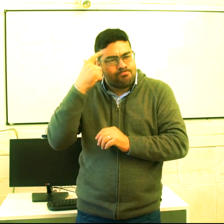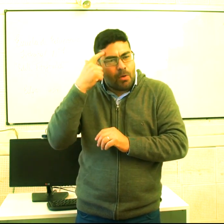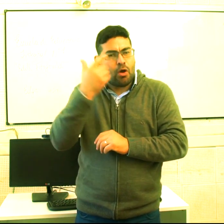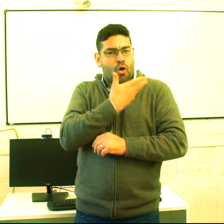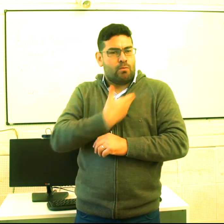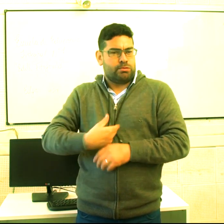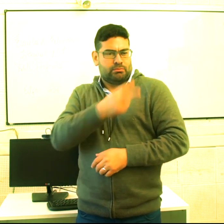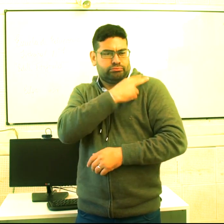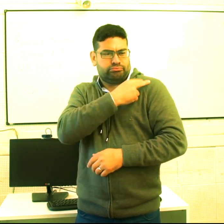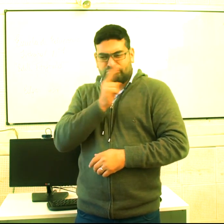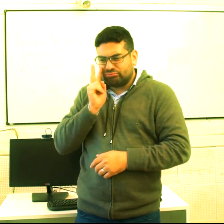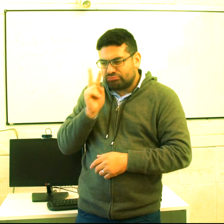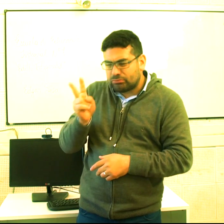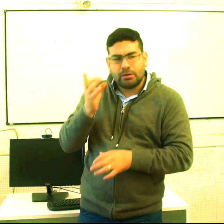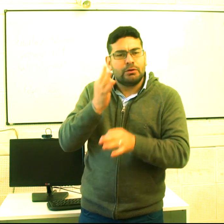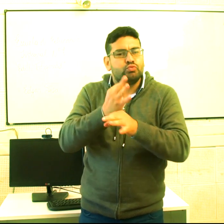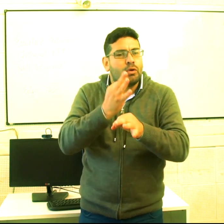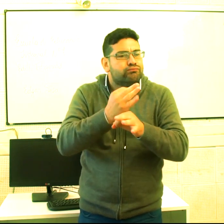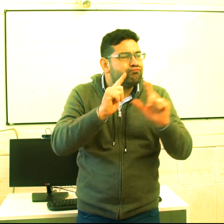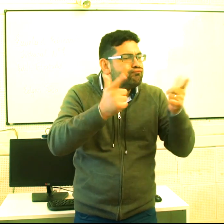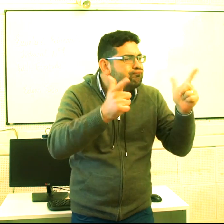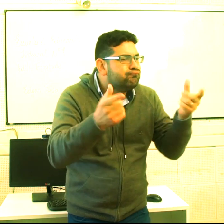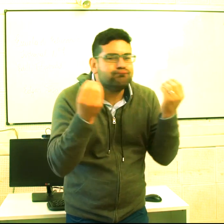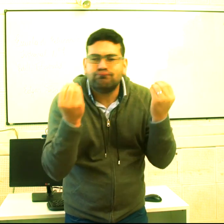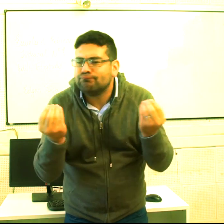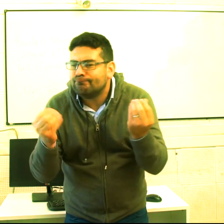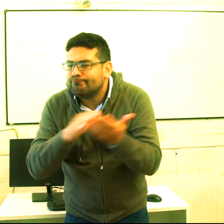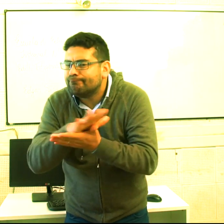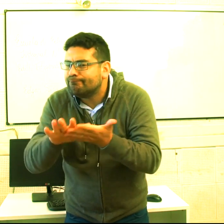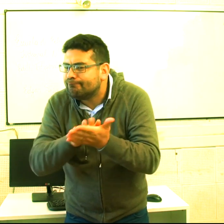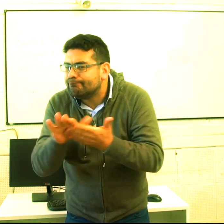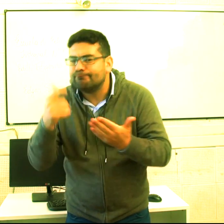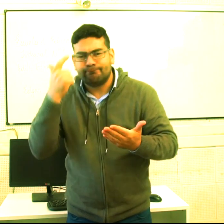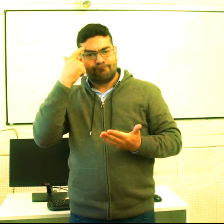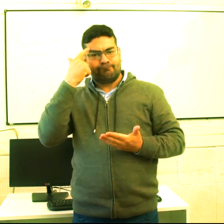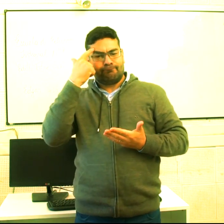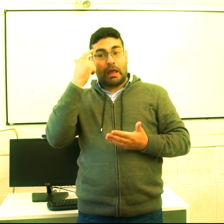El estado, al darse cuenta de la situación de la ausencia de escuelas pensó una solución.